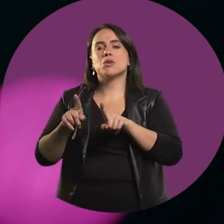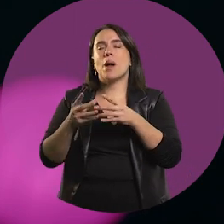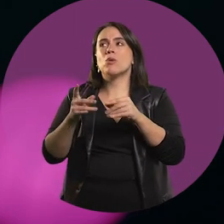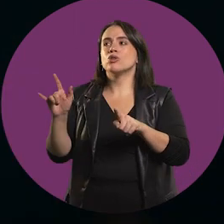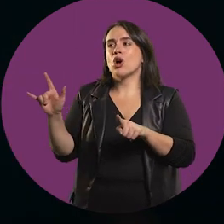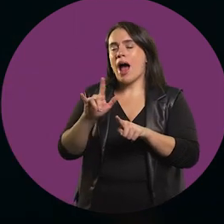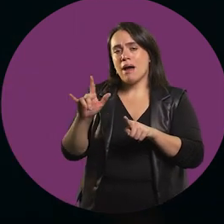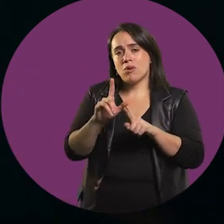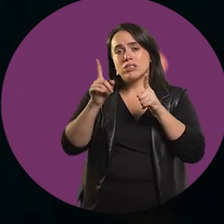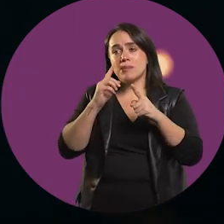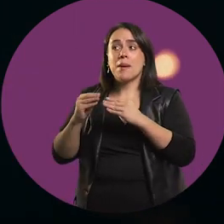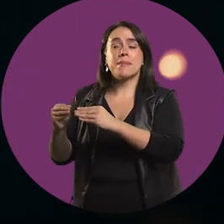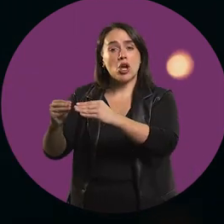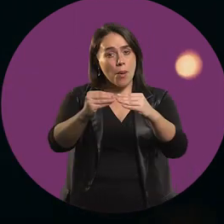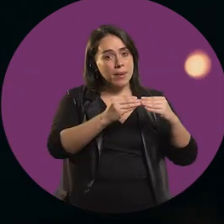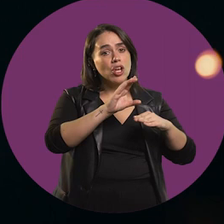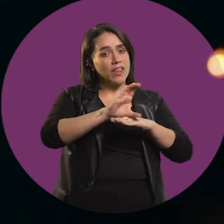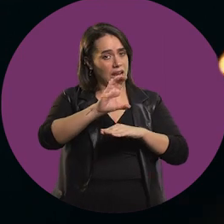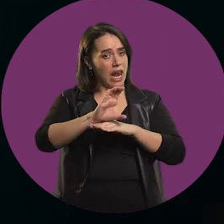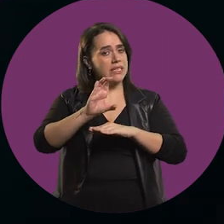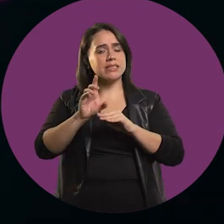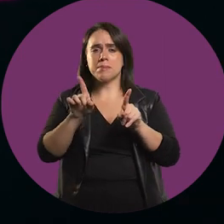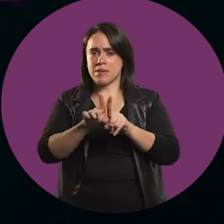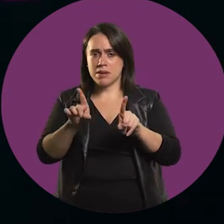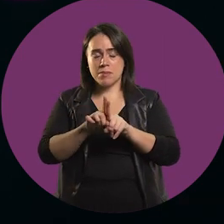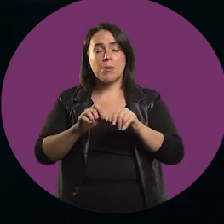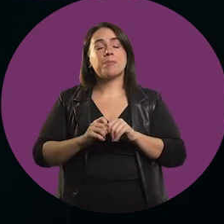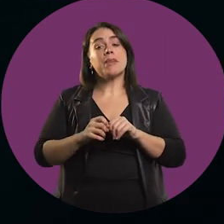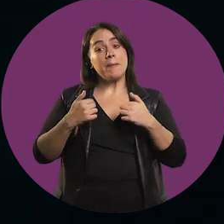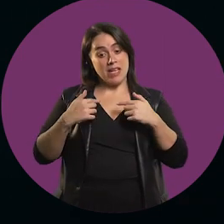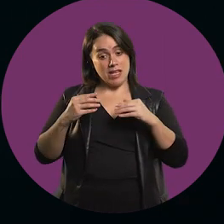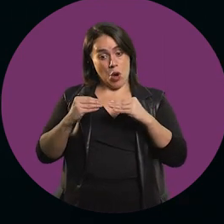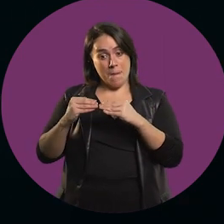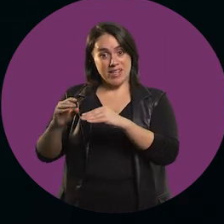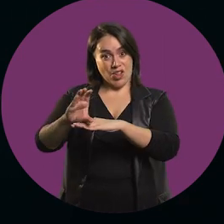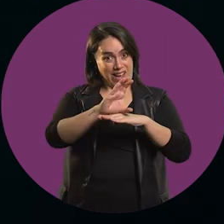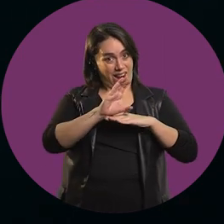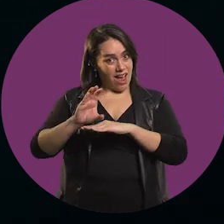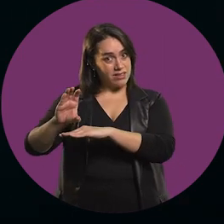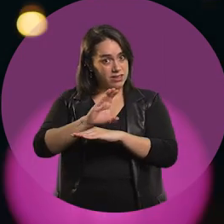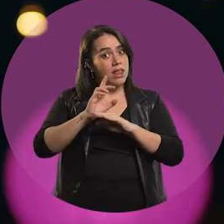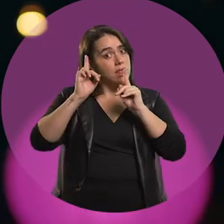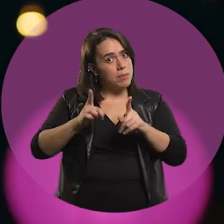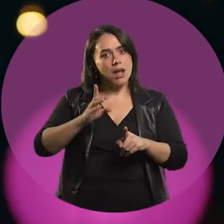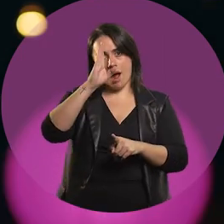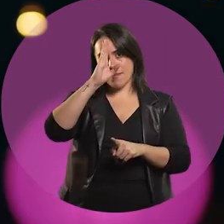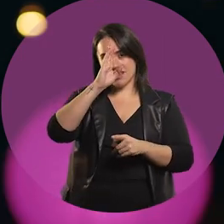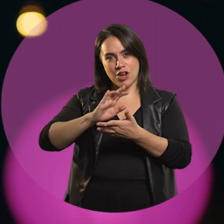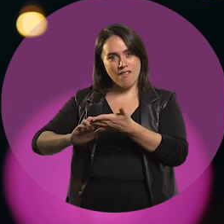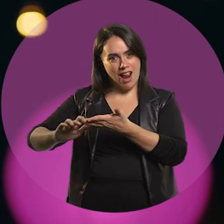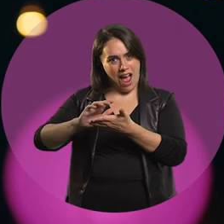y a mis compañeros de clase más aún. De hecho, mis compañeros de clase aprendieron braille.